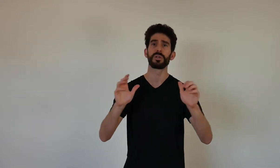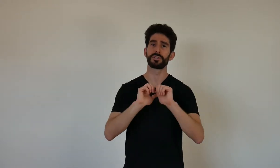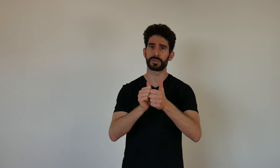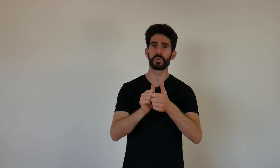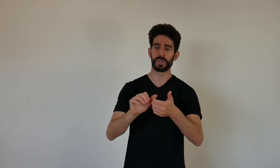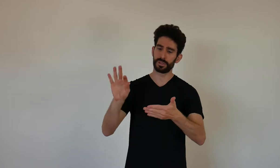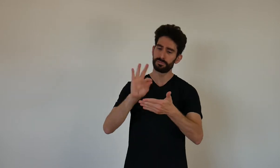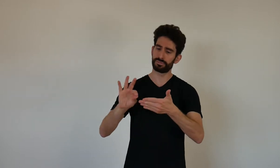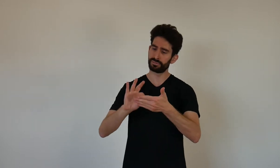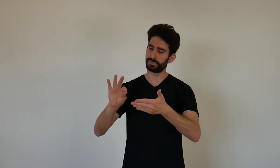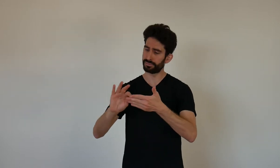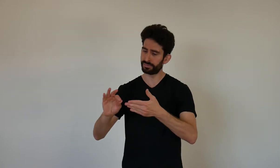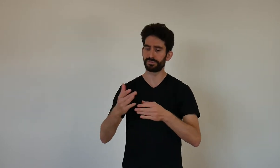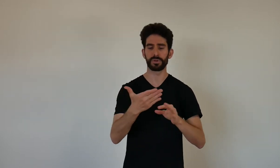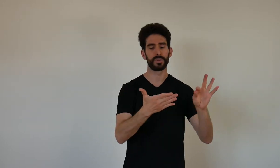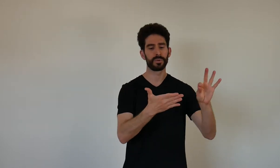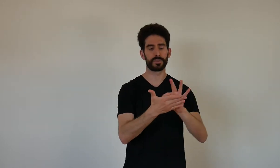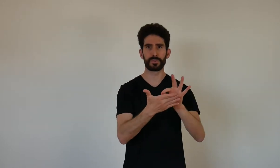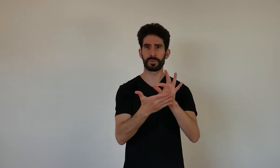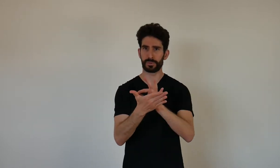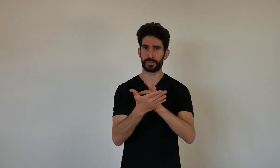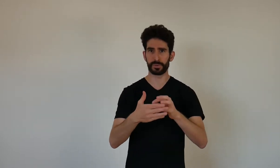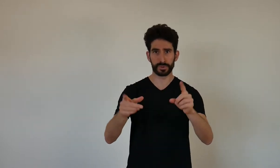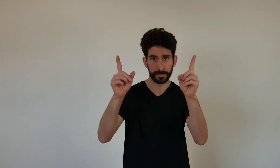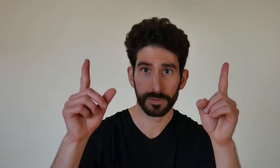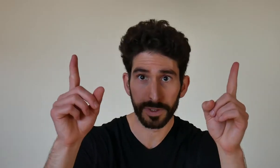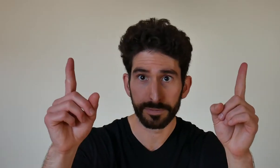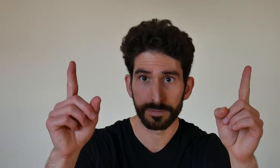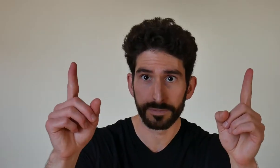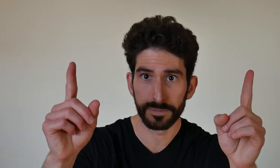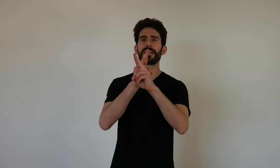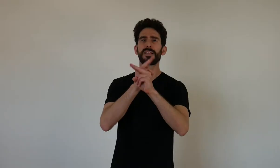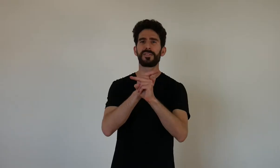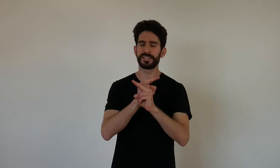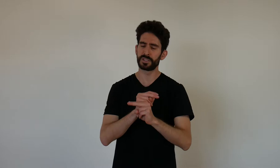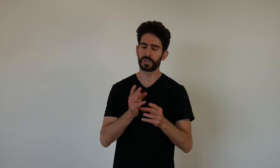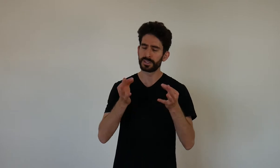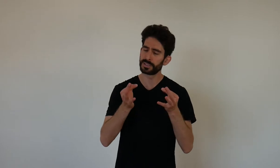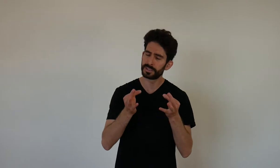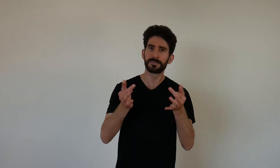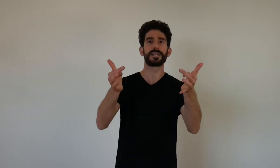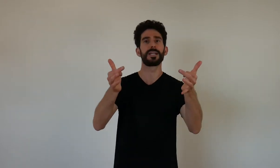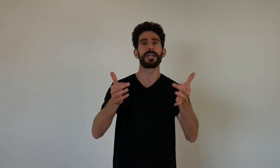et sur l'écriture. Mais ! La définition est plus subtile.